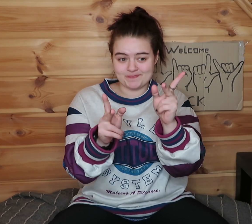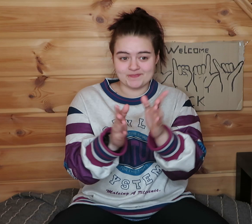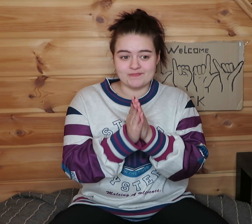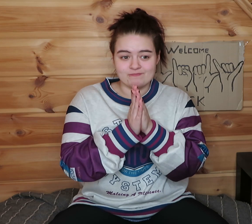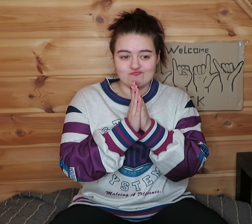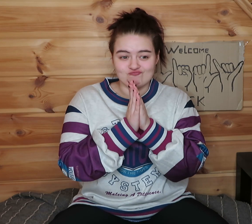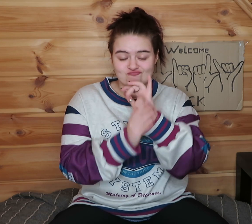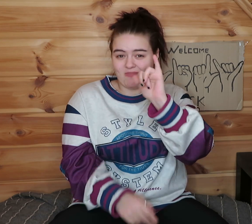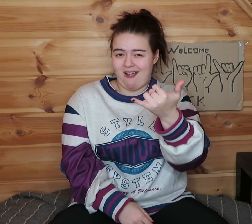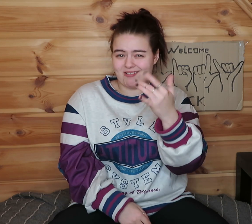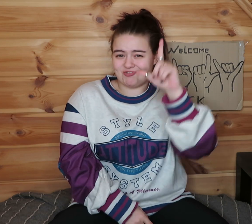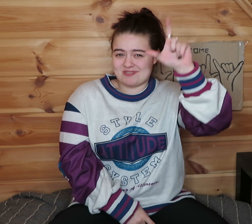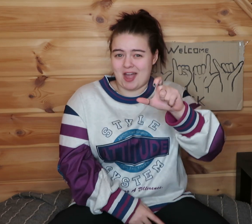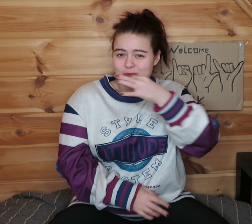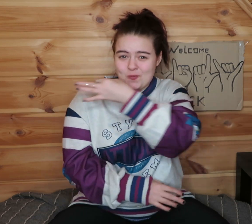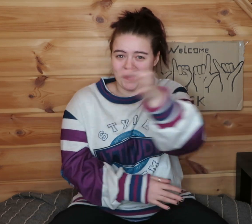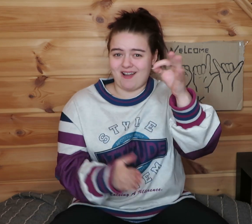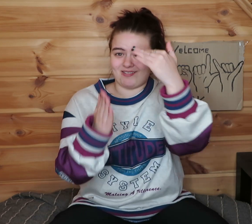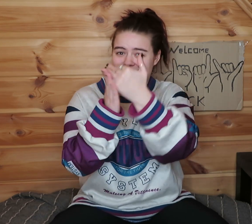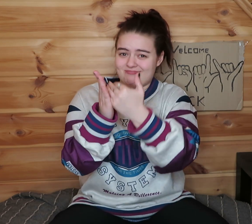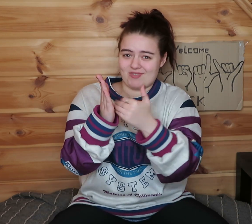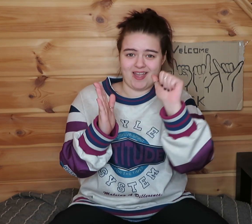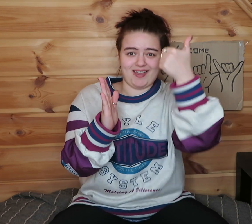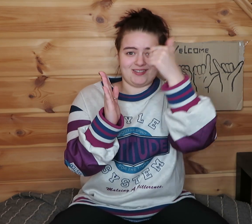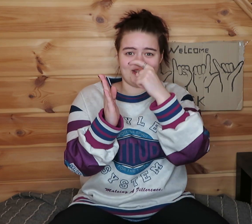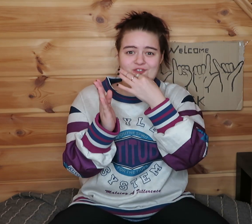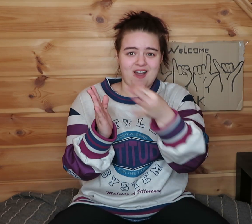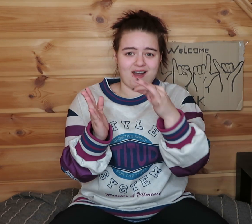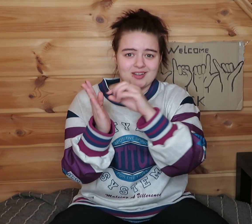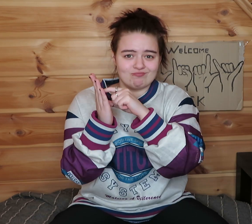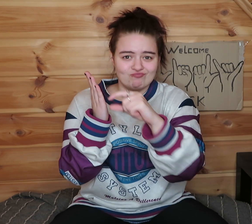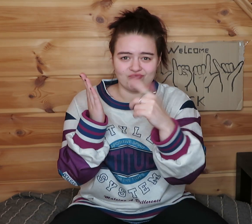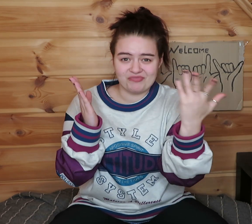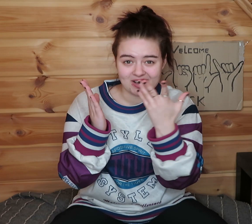Ja, dann lasst uns starten mit der ersten Frage der Umfrage.